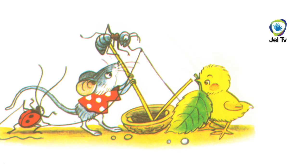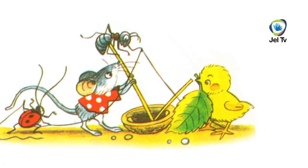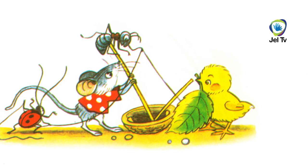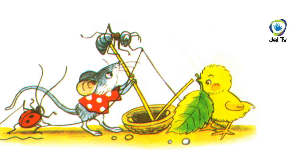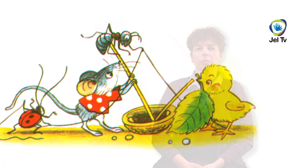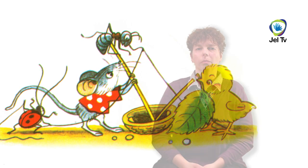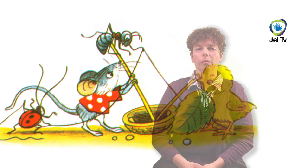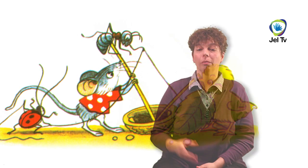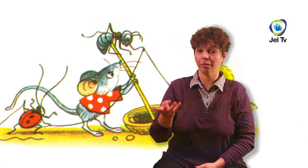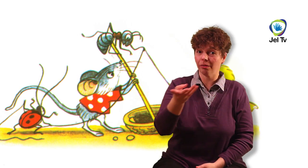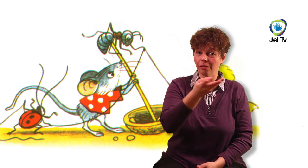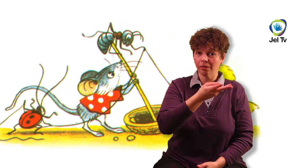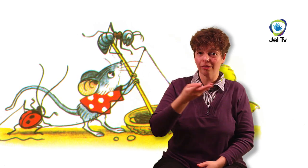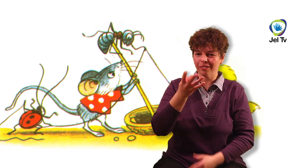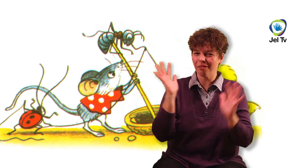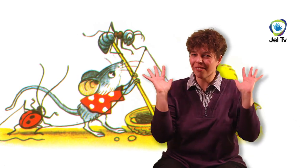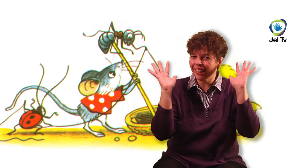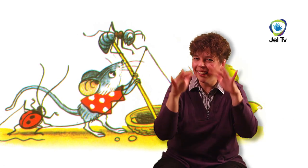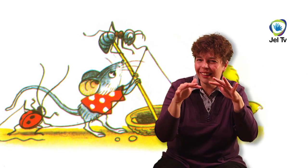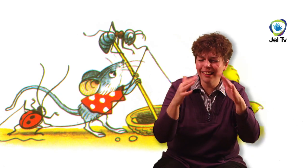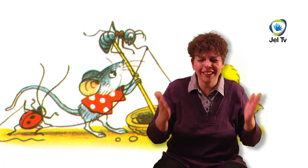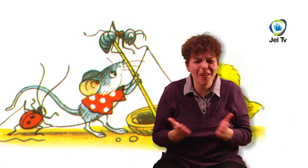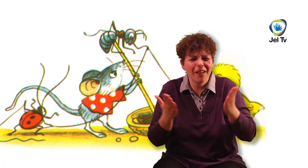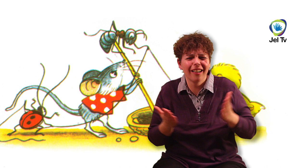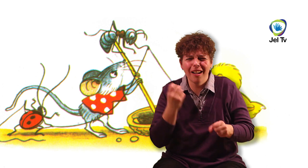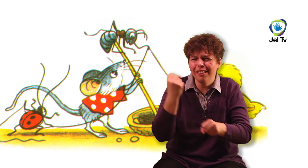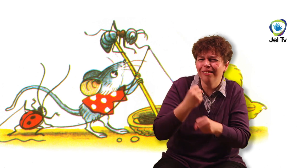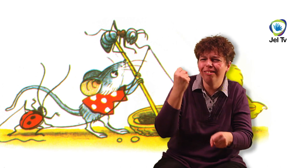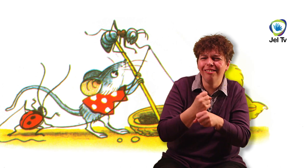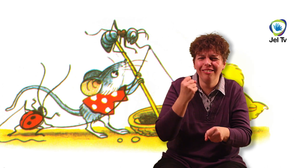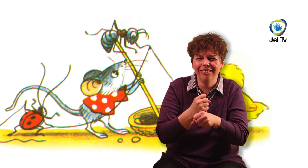És nagy buzgón munkához láttak: